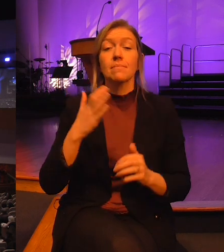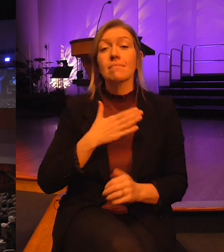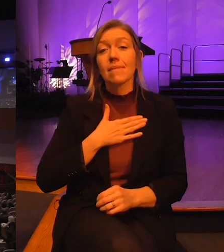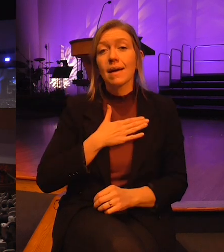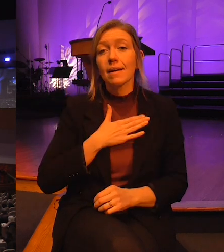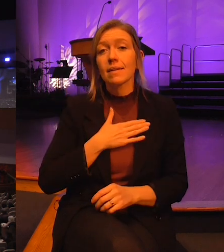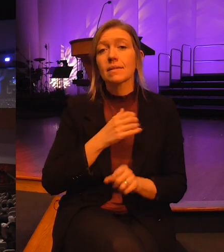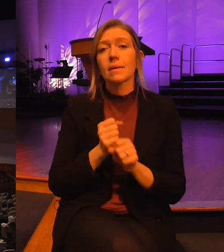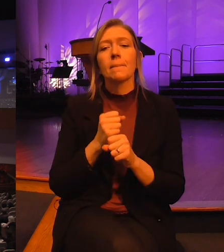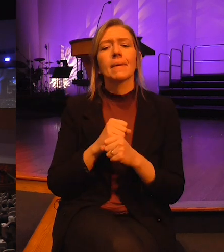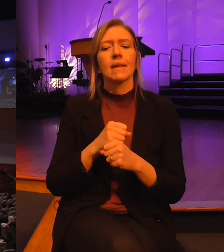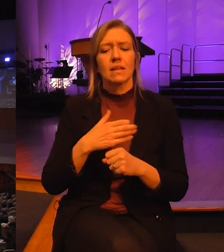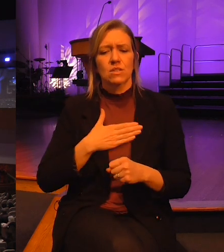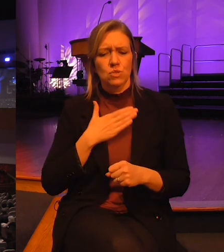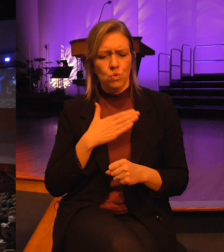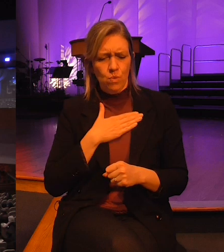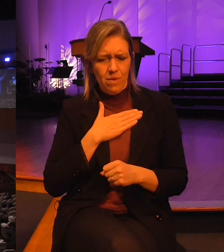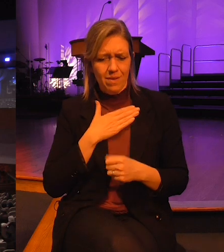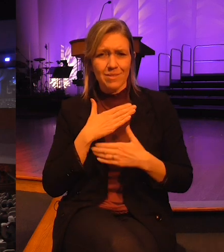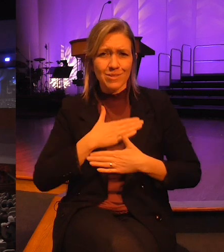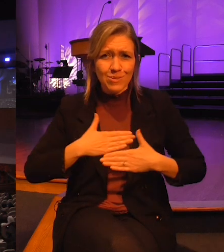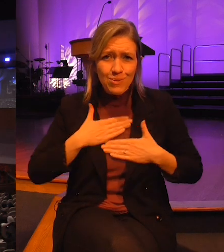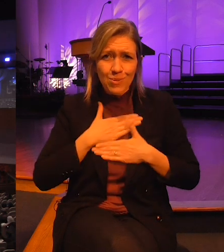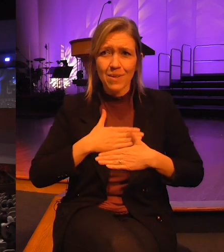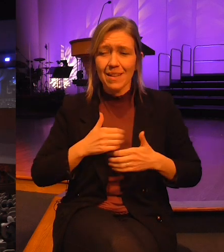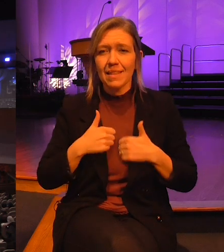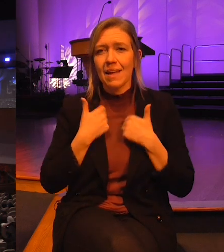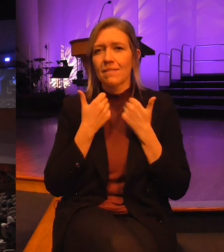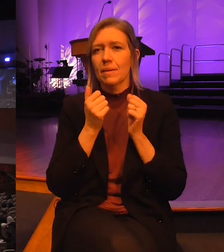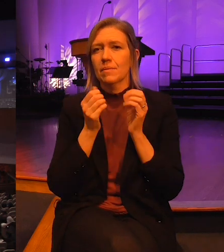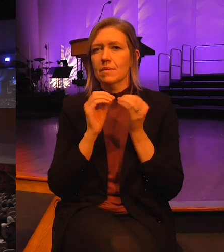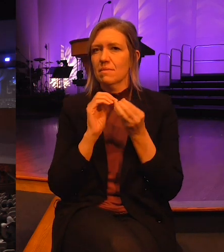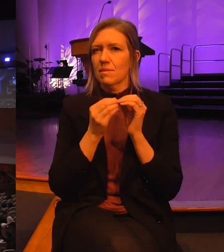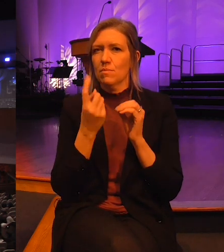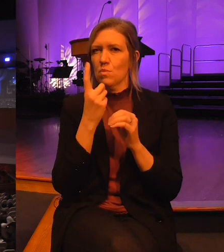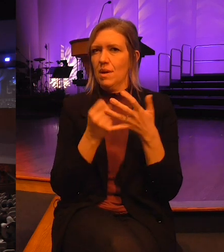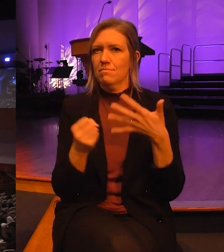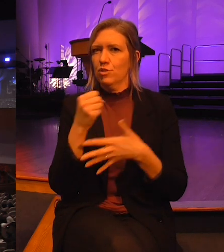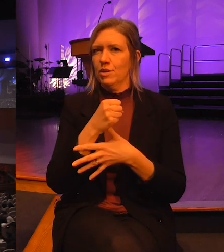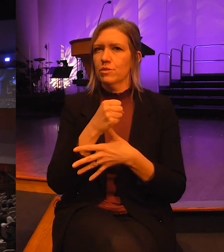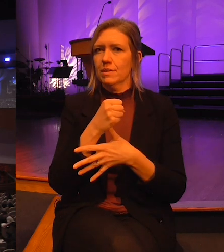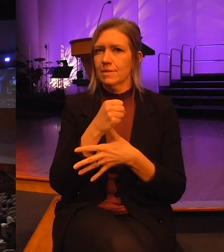prioridad número uno para hacer de disfrutar la vida mi